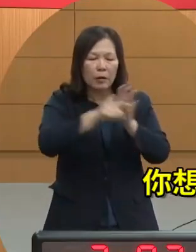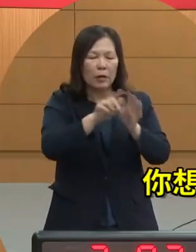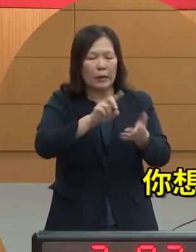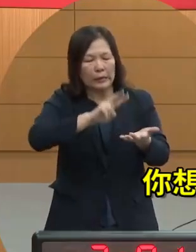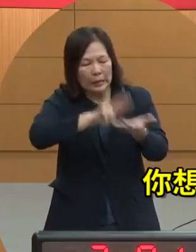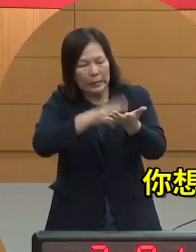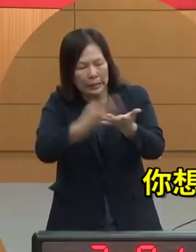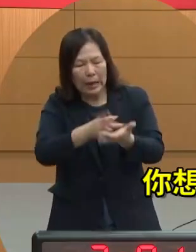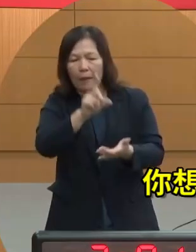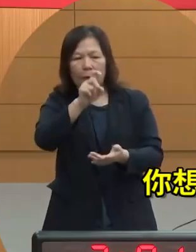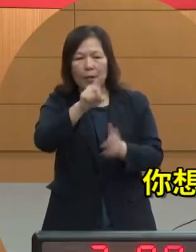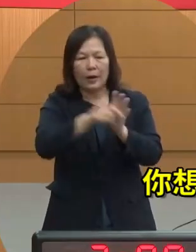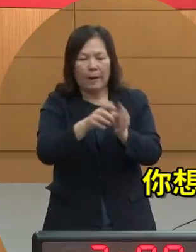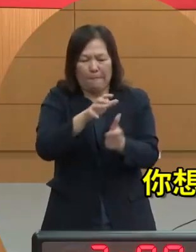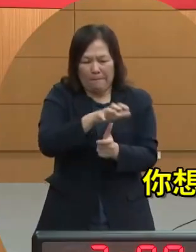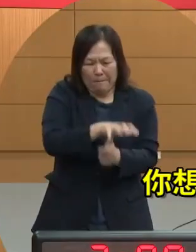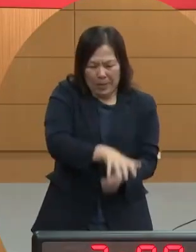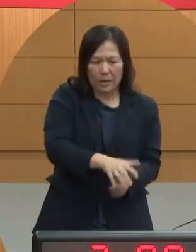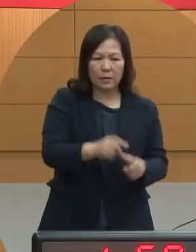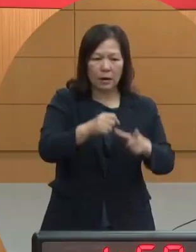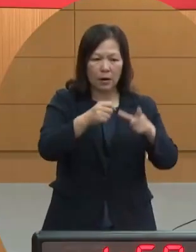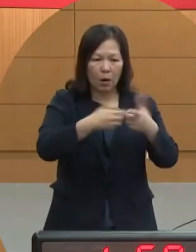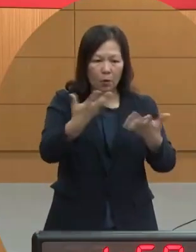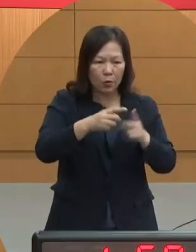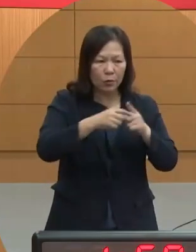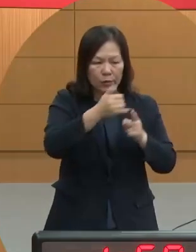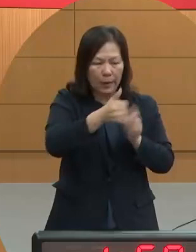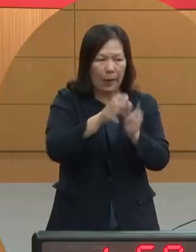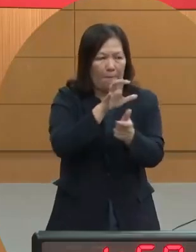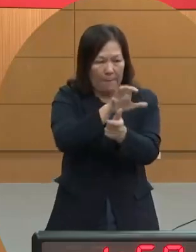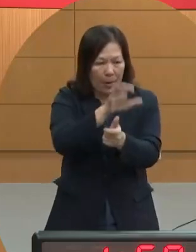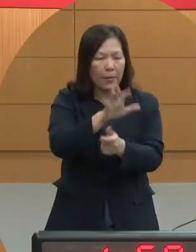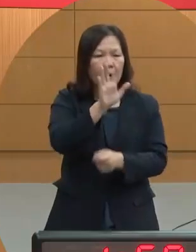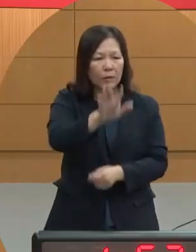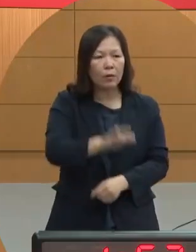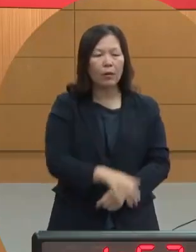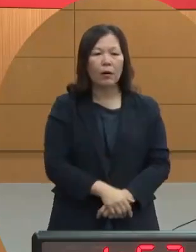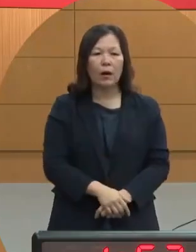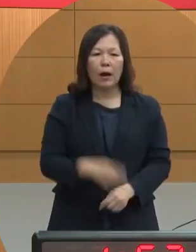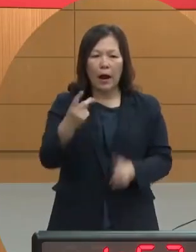你想想那個被欺壓的公務員 被罵髒話 還要被懲處